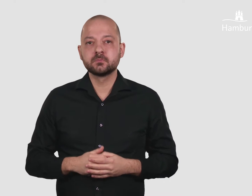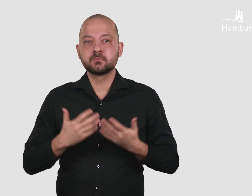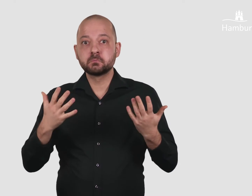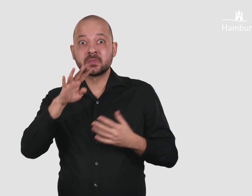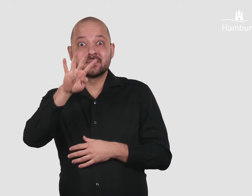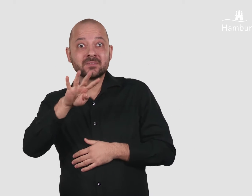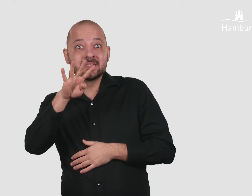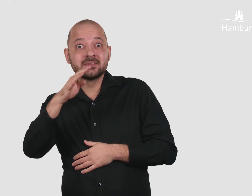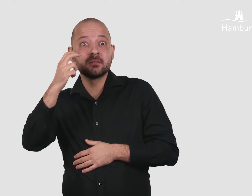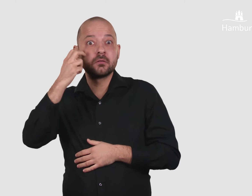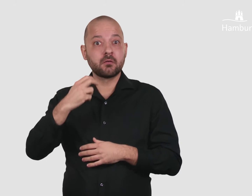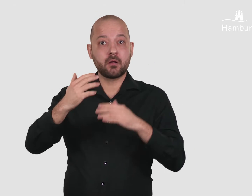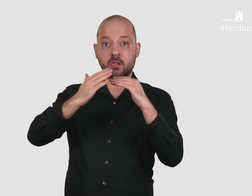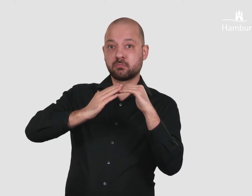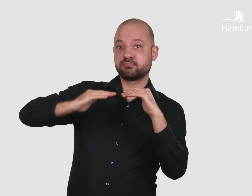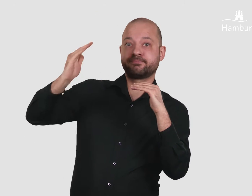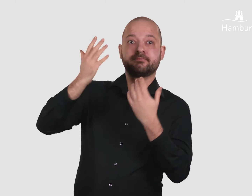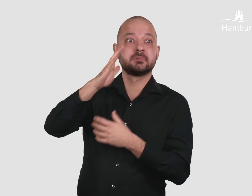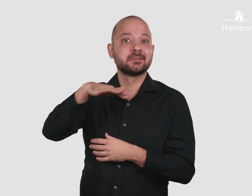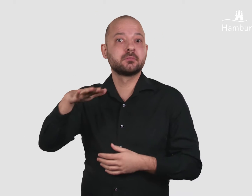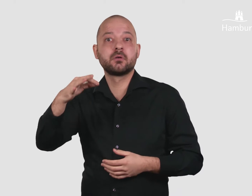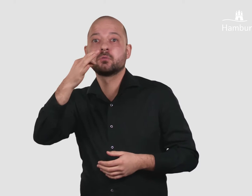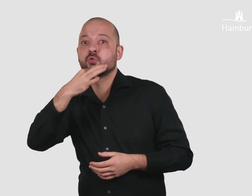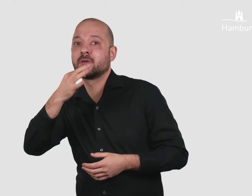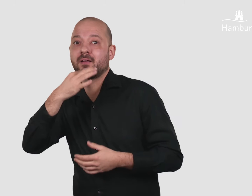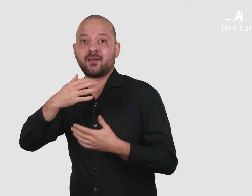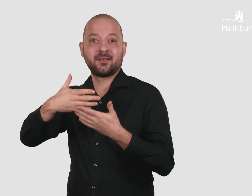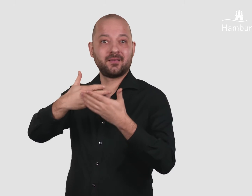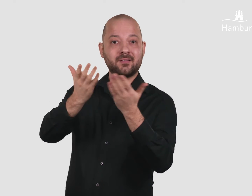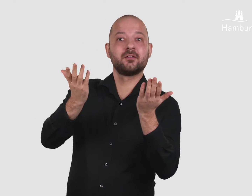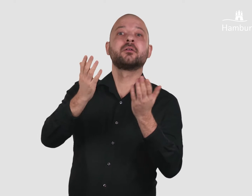Ab 14 Jahren müssen Kinder und Jugendliche